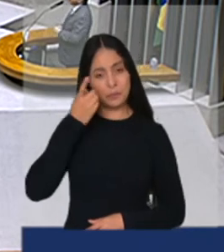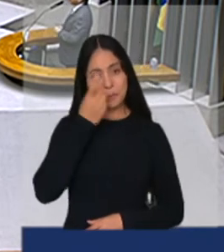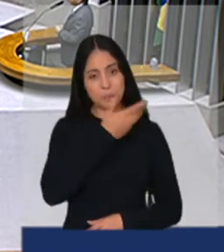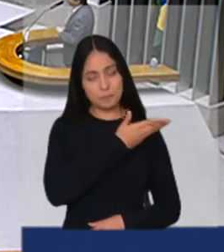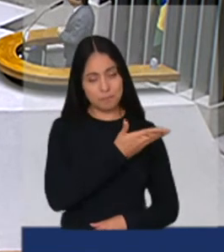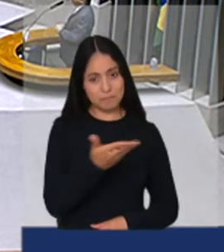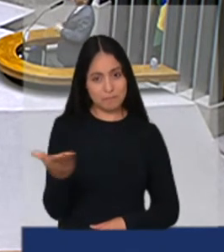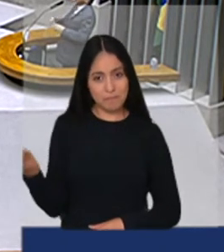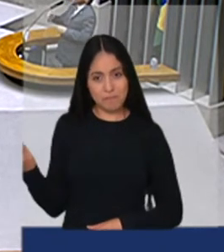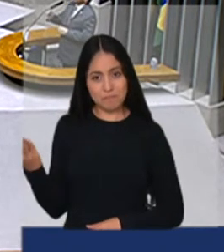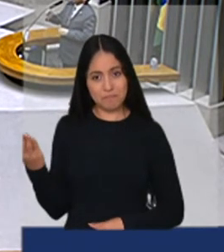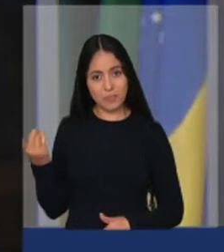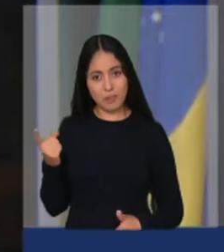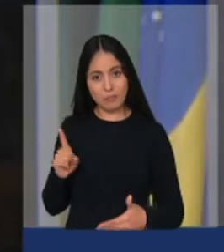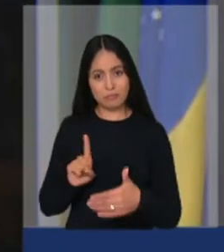NUNCA TEVE PROBLEMA ALGUM, POR QUE NÃO APRIMORARMOS NOSSAS